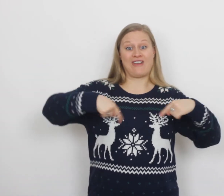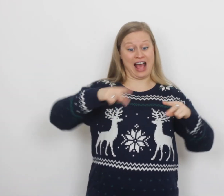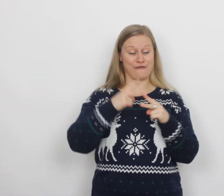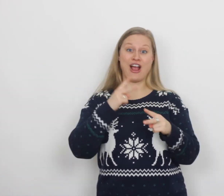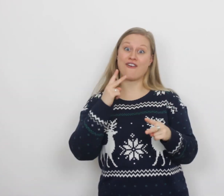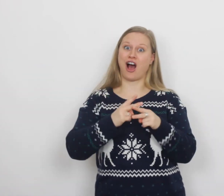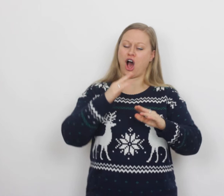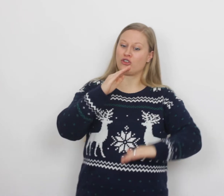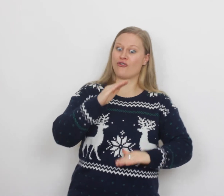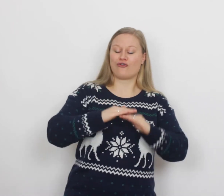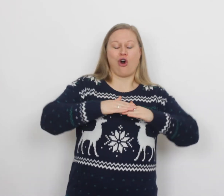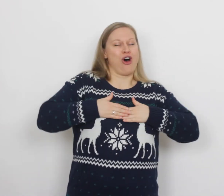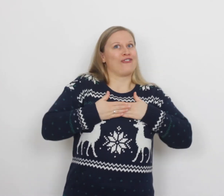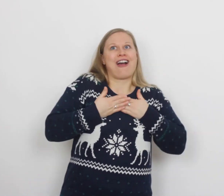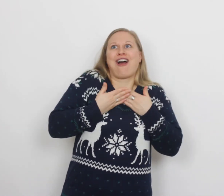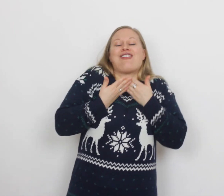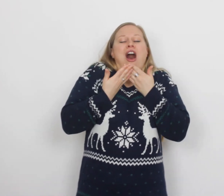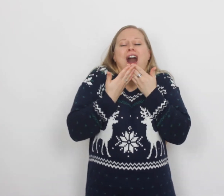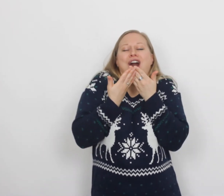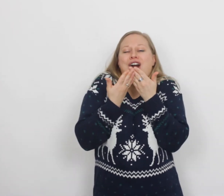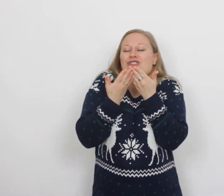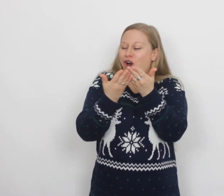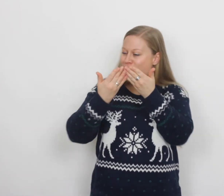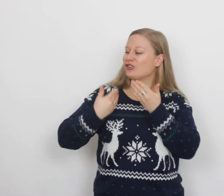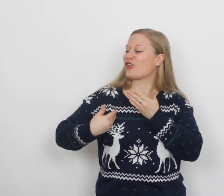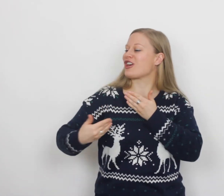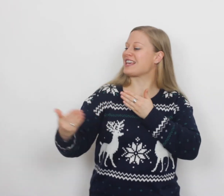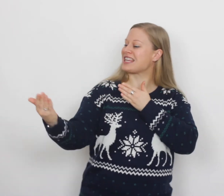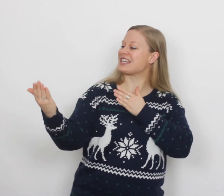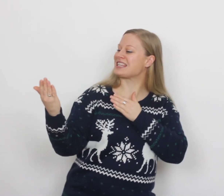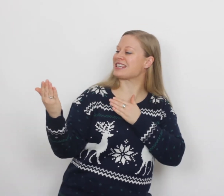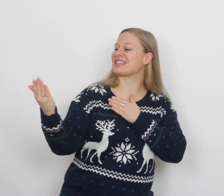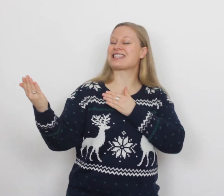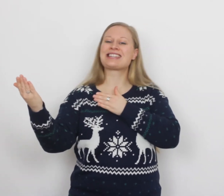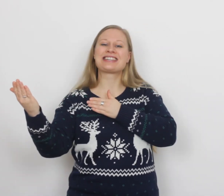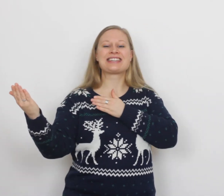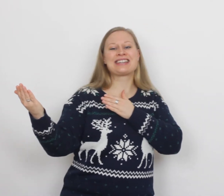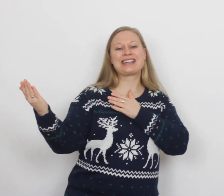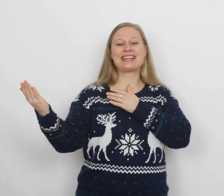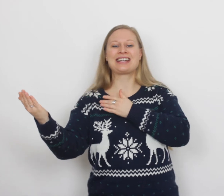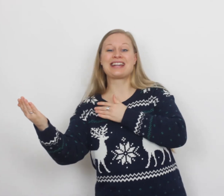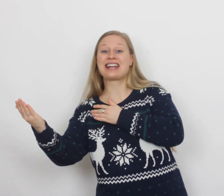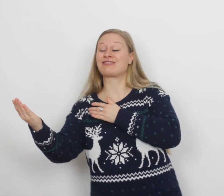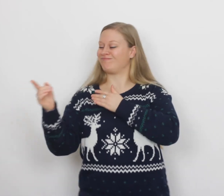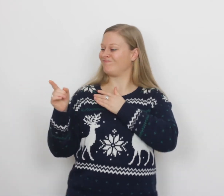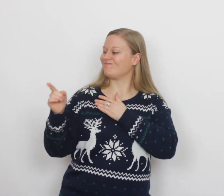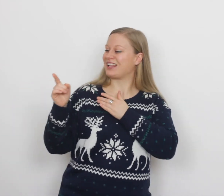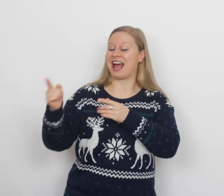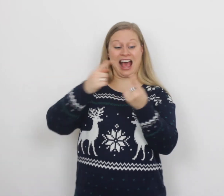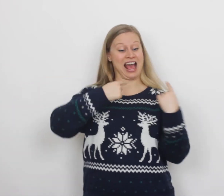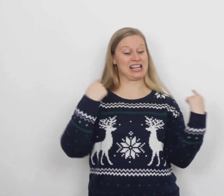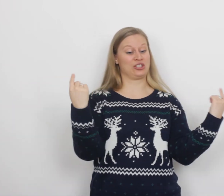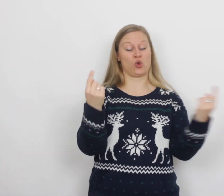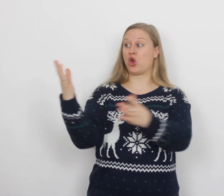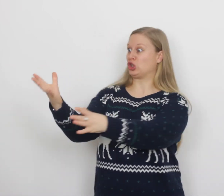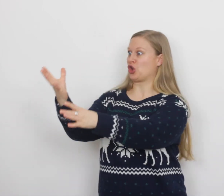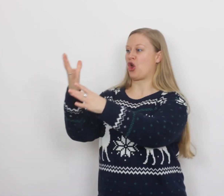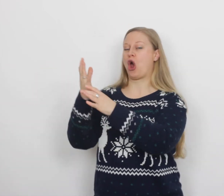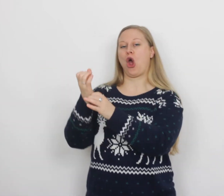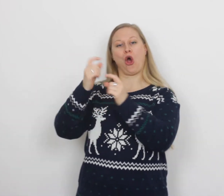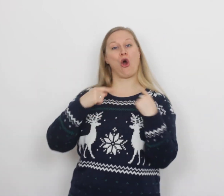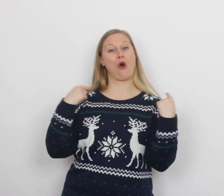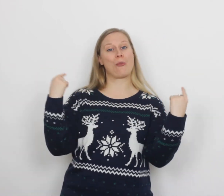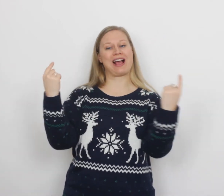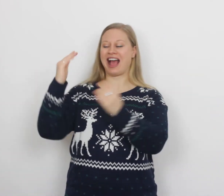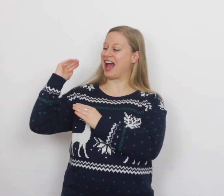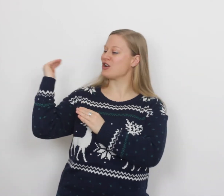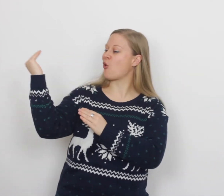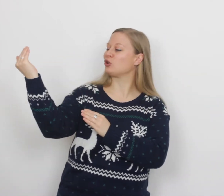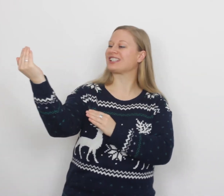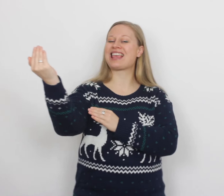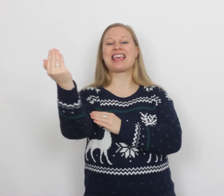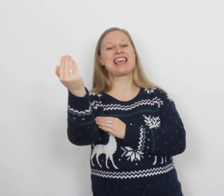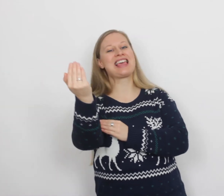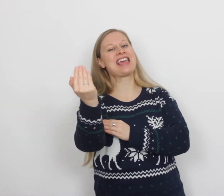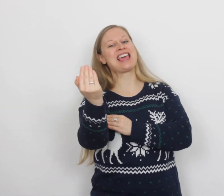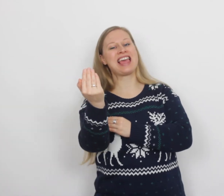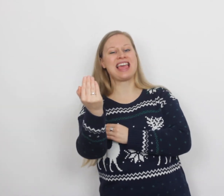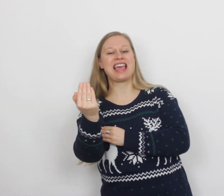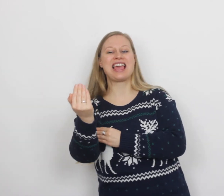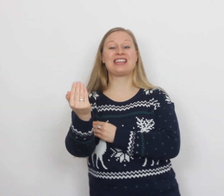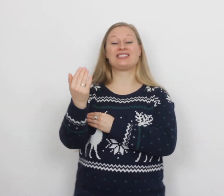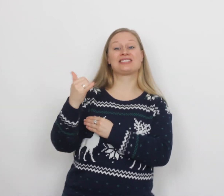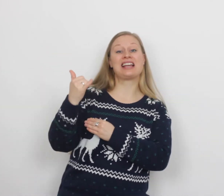Wij verwachten vol verlangen de Heer. Hij is onze hulp en ons schild.